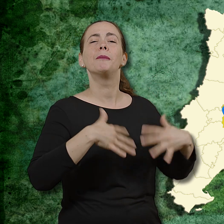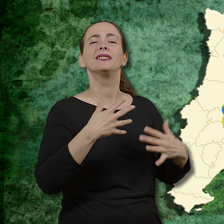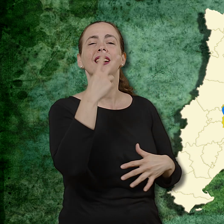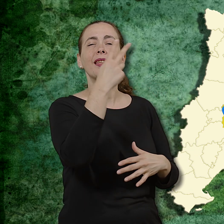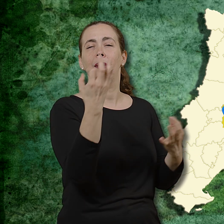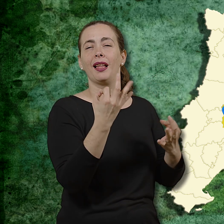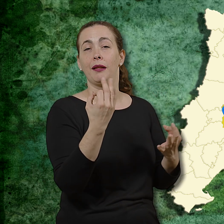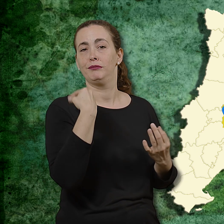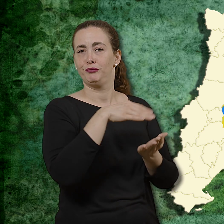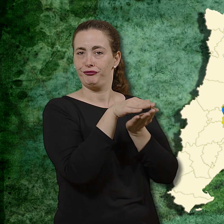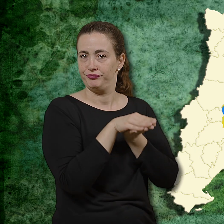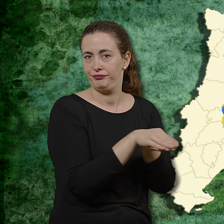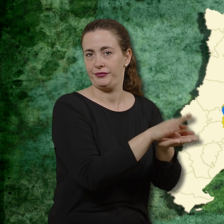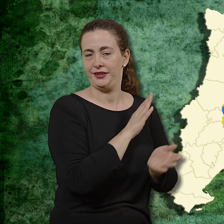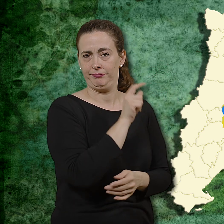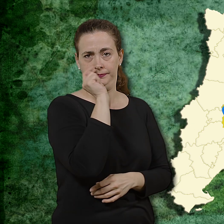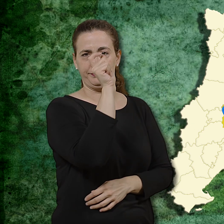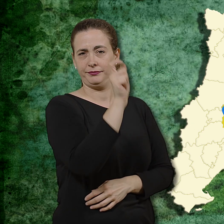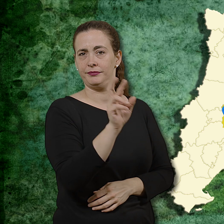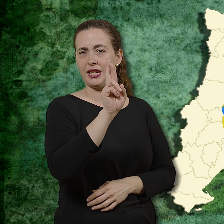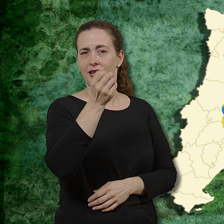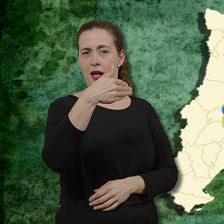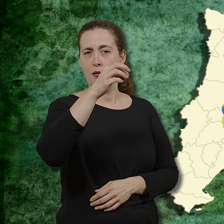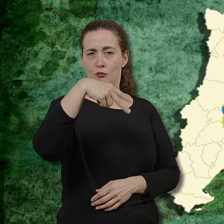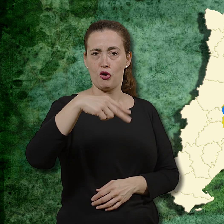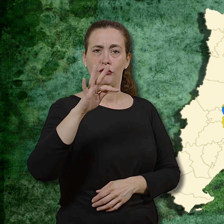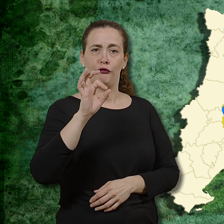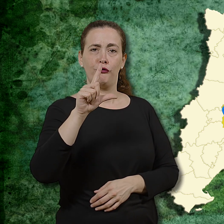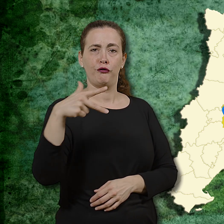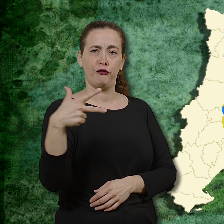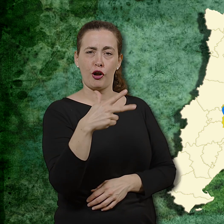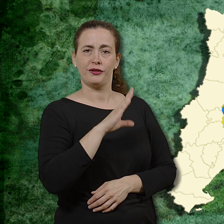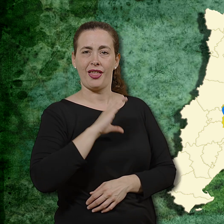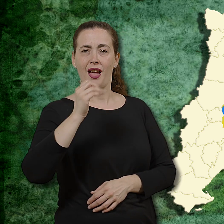Imprescindible: Visitar el sepulcre de Ramon Folch de Cardona,